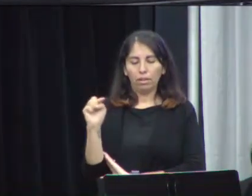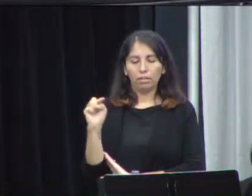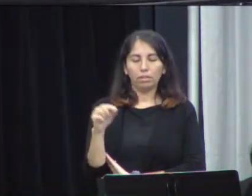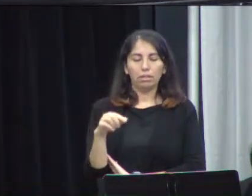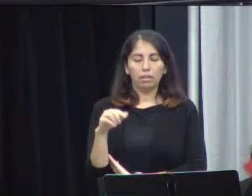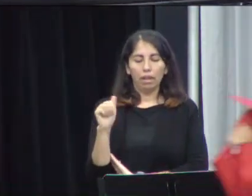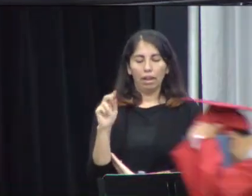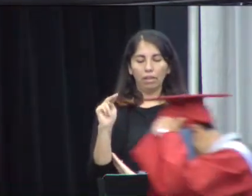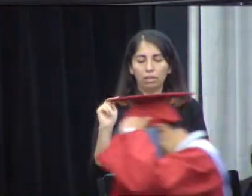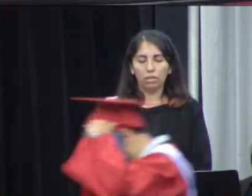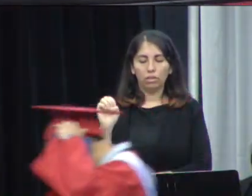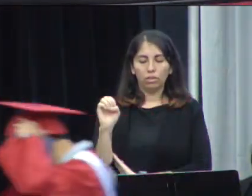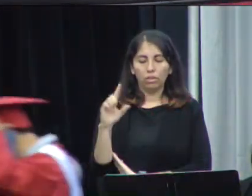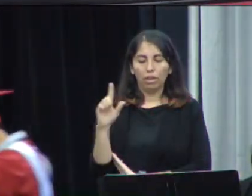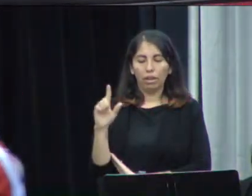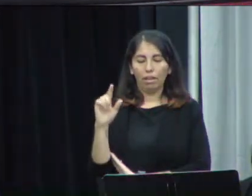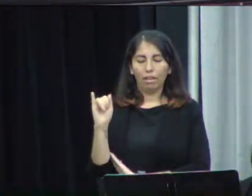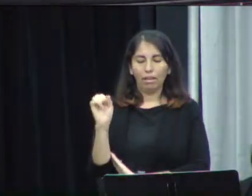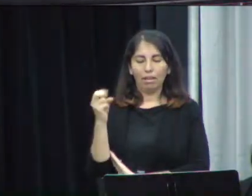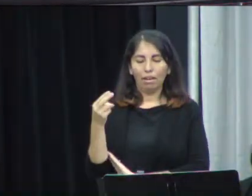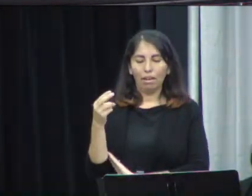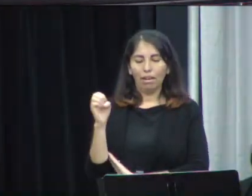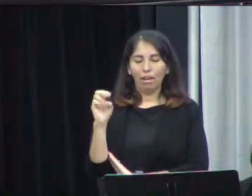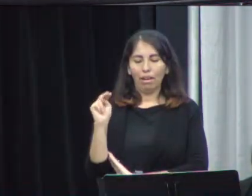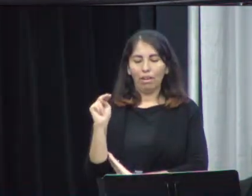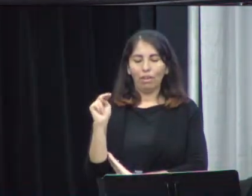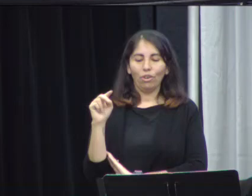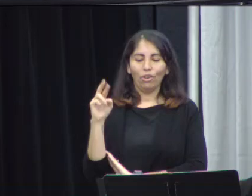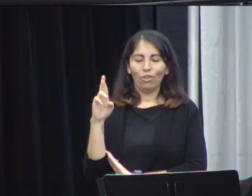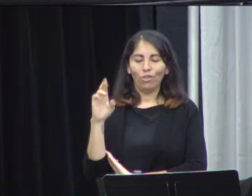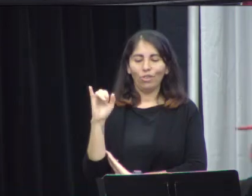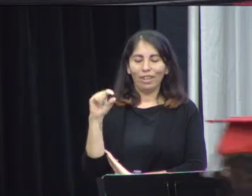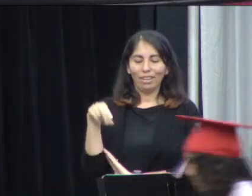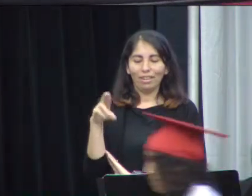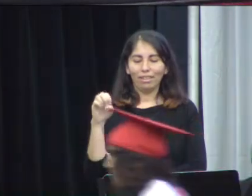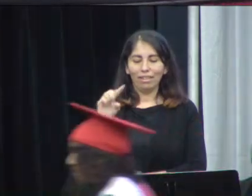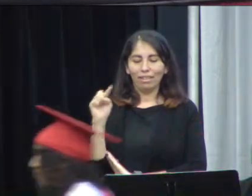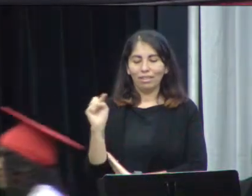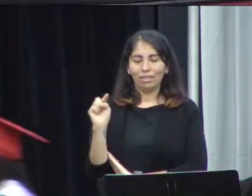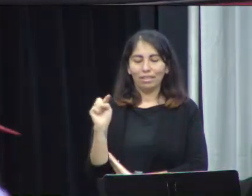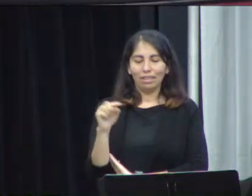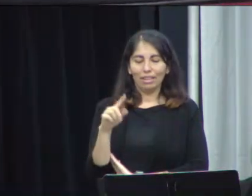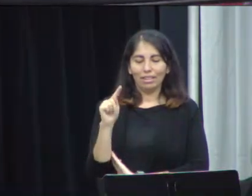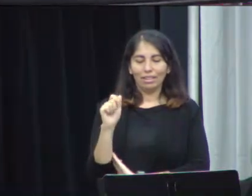Angelia Enriques. (audience applauds) Taden Esalio.